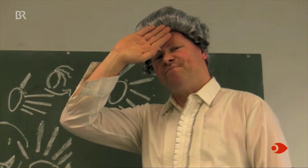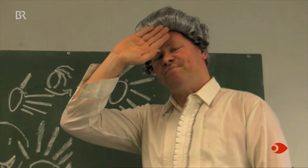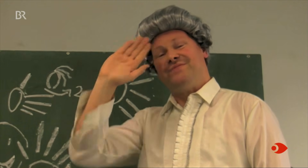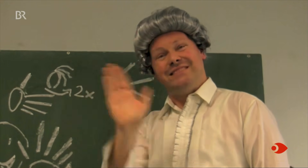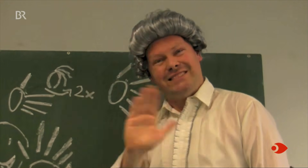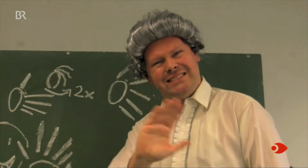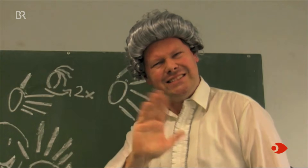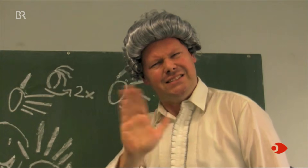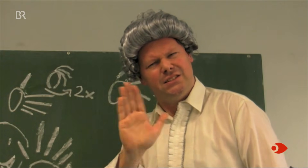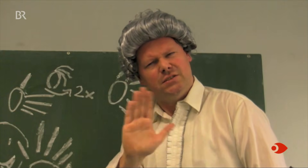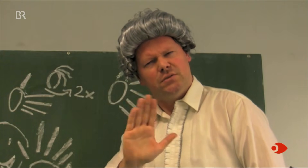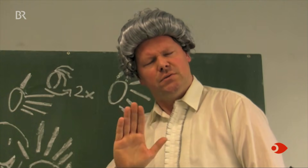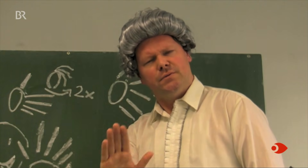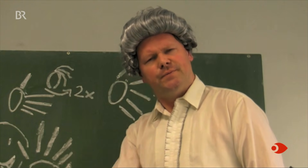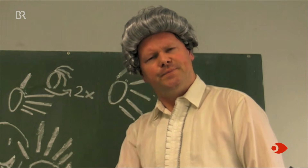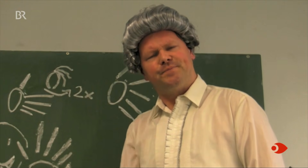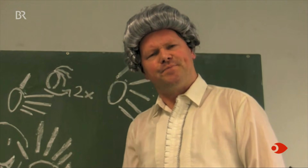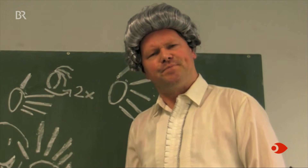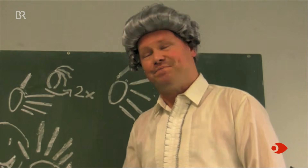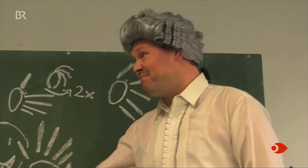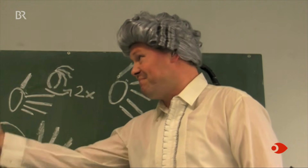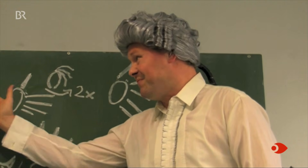Nein! Da steht: